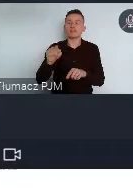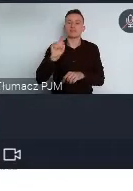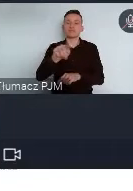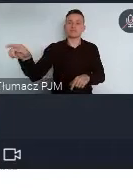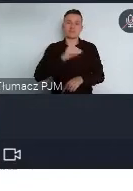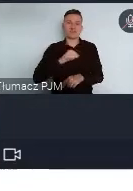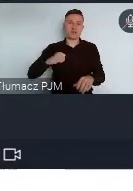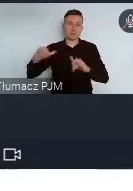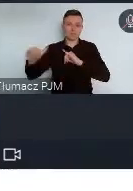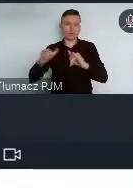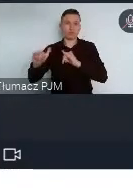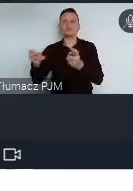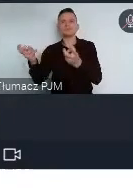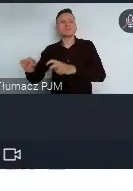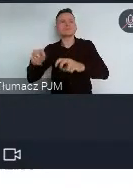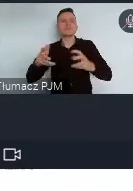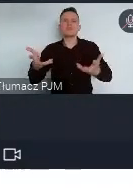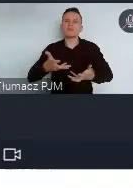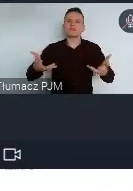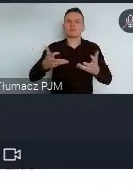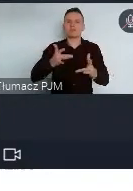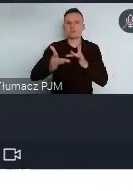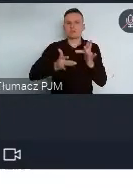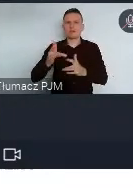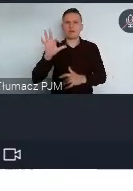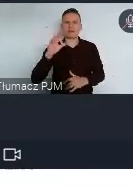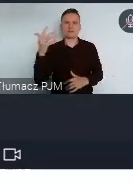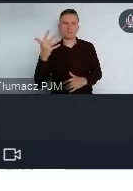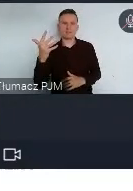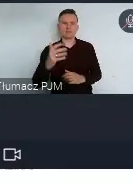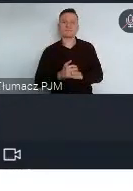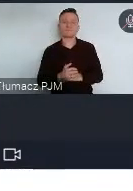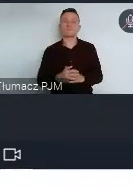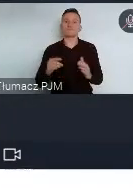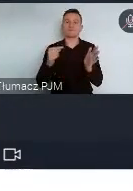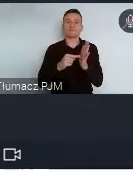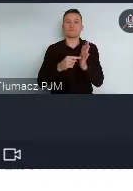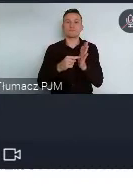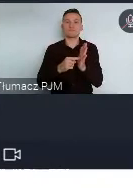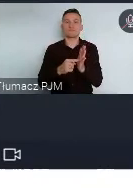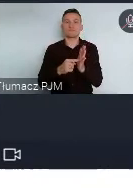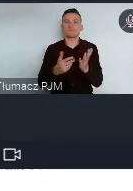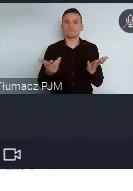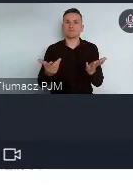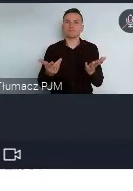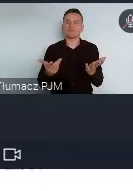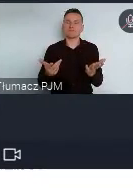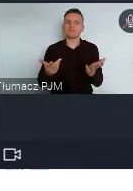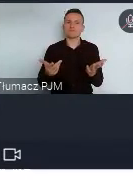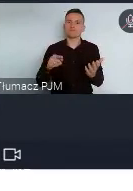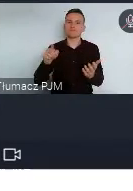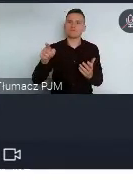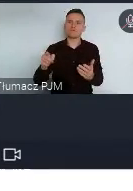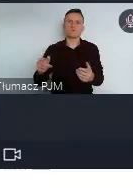Stowarzyszenia "Rowerowa S5", która w tym przypadku tak naprawdę daje charakter ponadregionalny